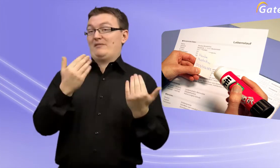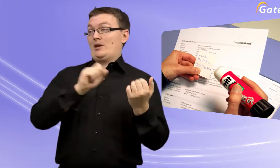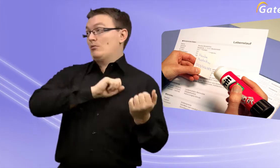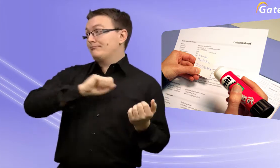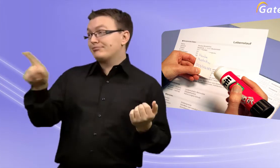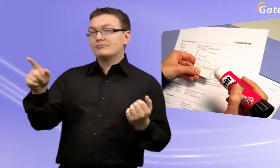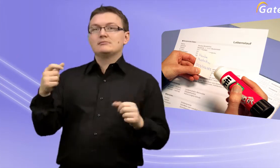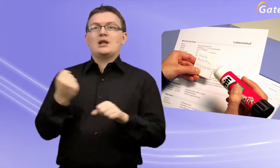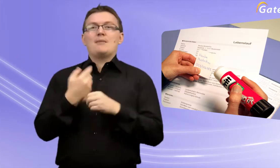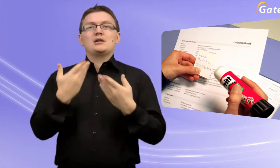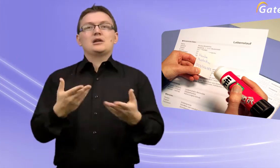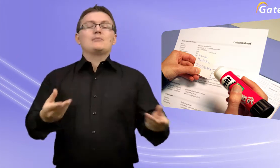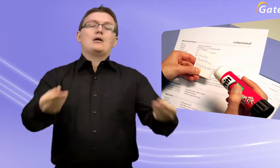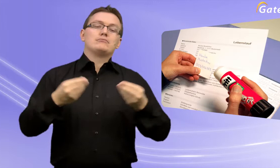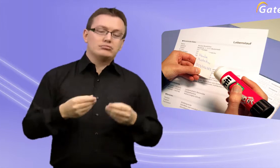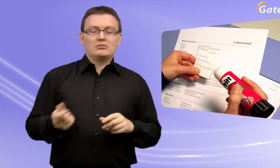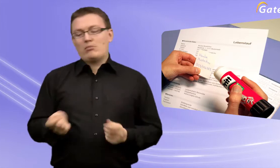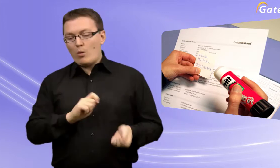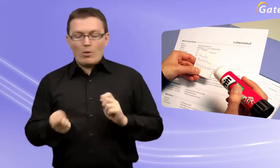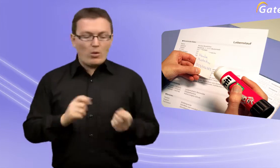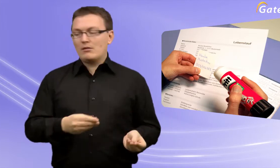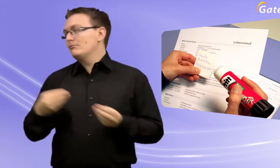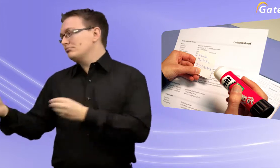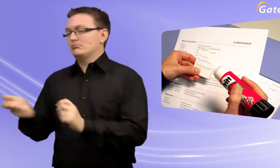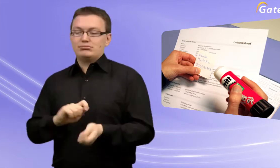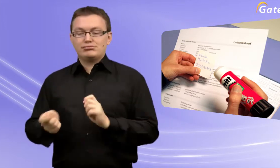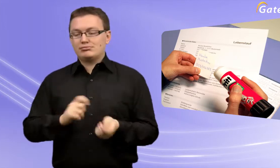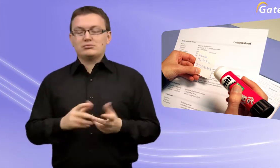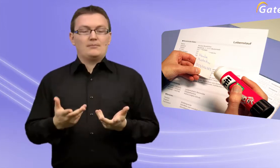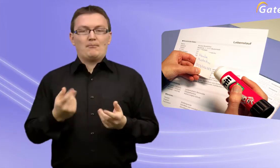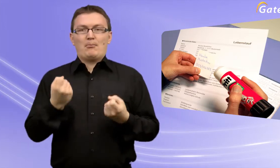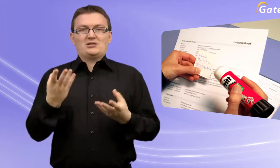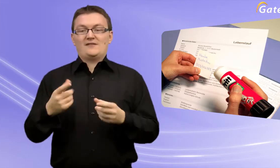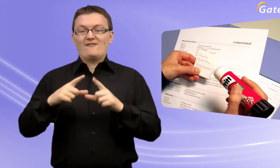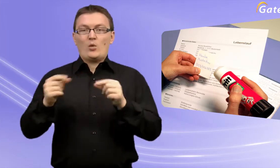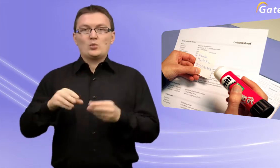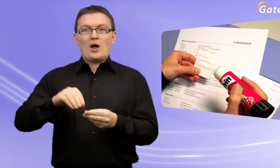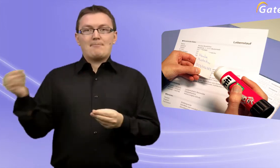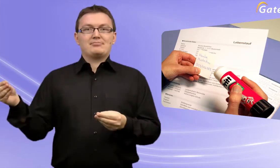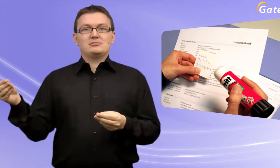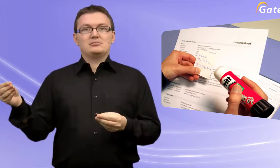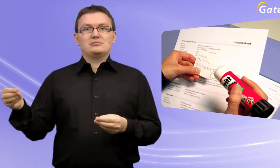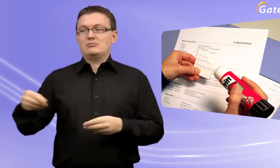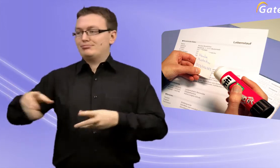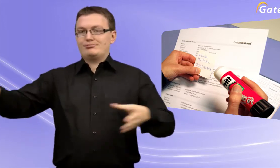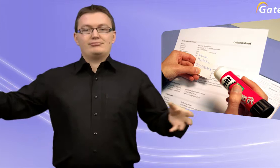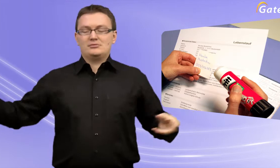Sie schicken die Bewerbung ab und der Arbeitgeber legt sie mit den anderen Bewerbungen auf einen Stapel. Wenn sich dabei ein Foto ablöst,